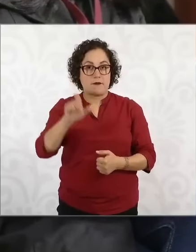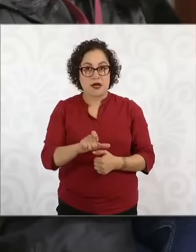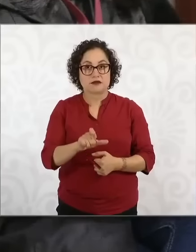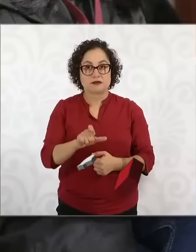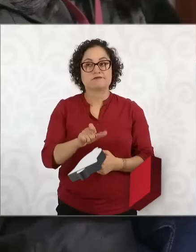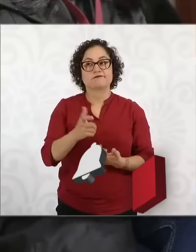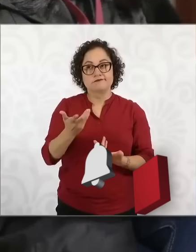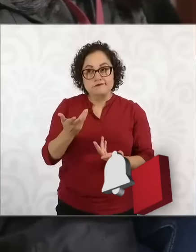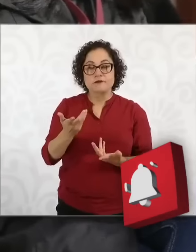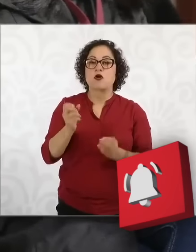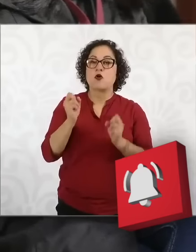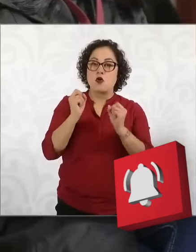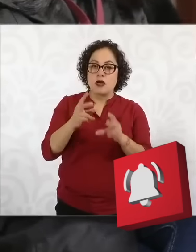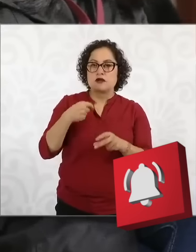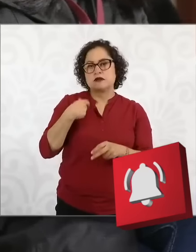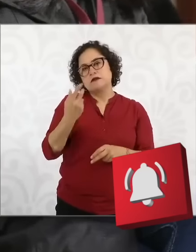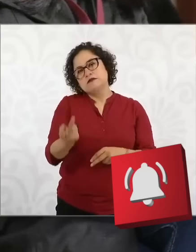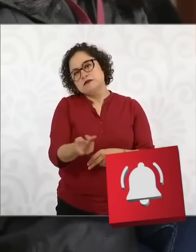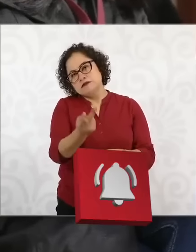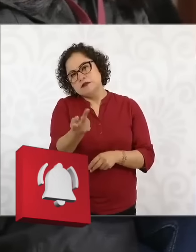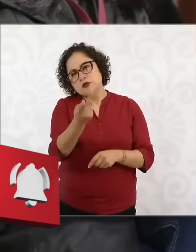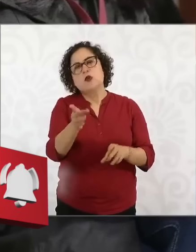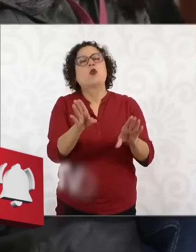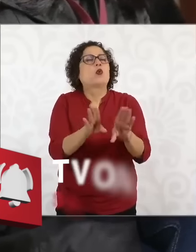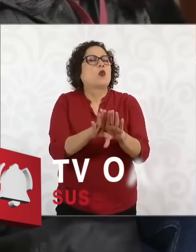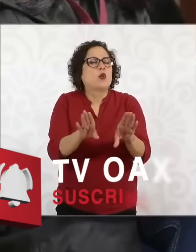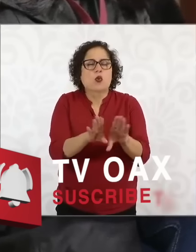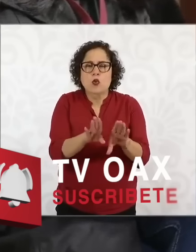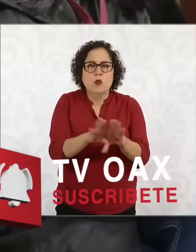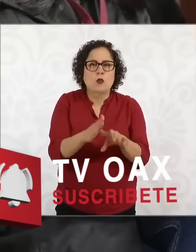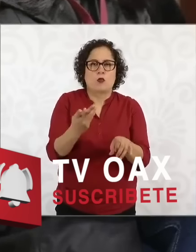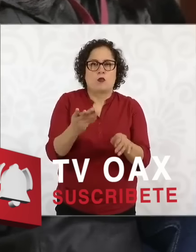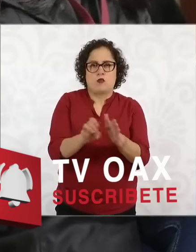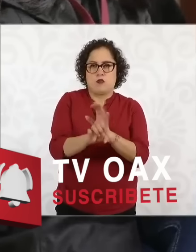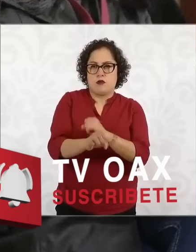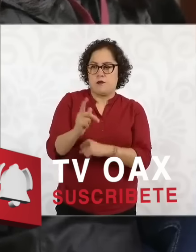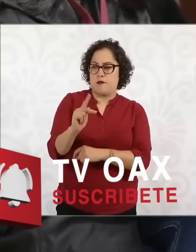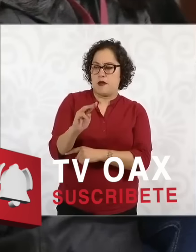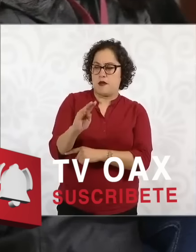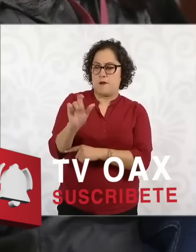existe para sea estas esas contratisas recurrentes en los procesos de contratación de Pemex.